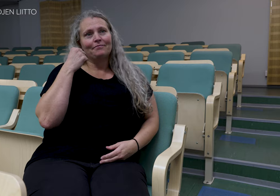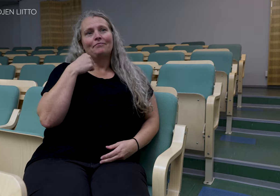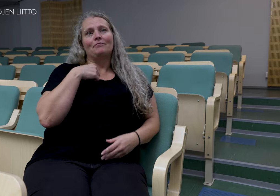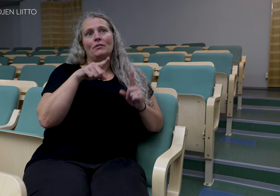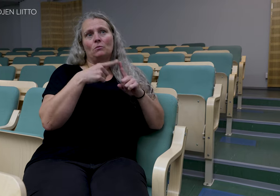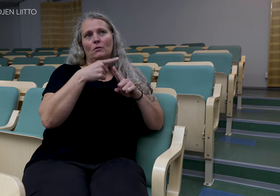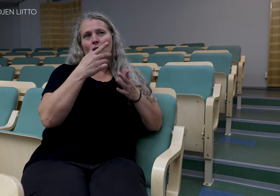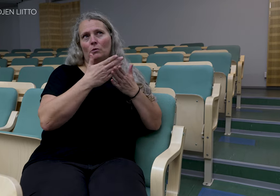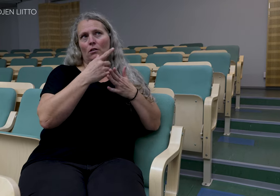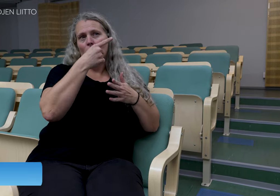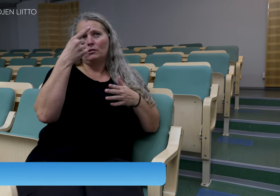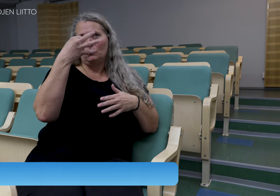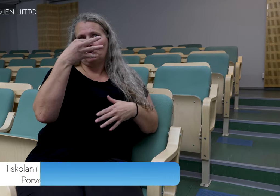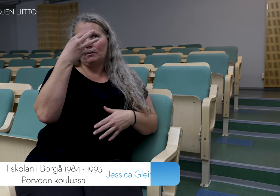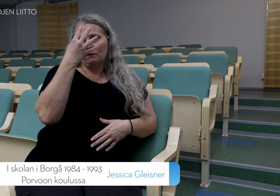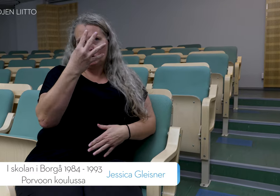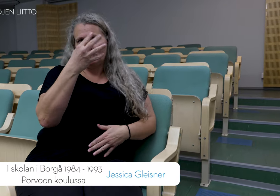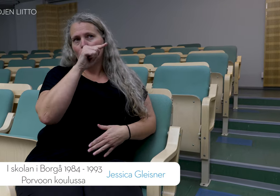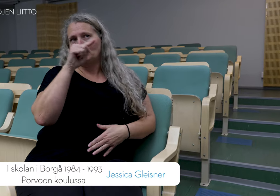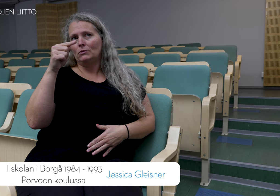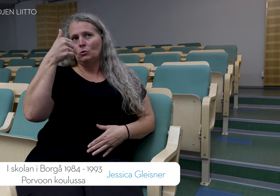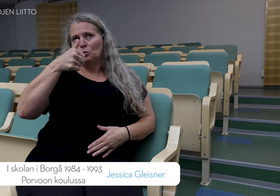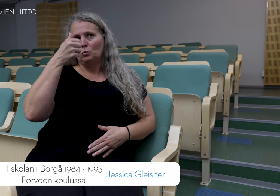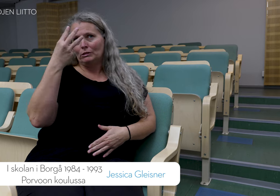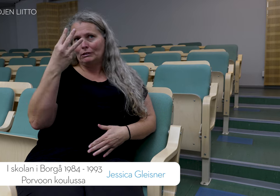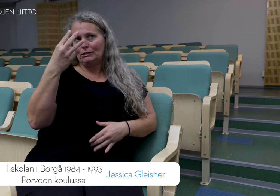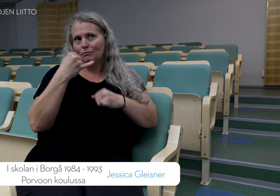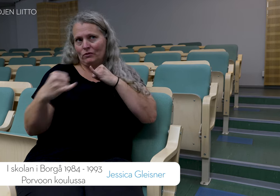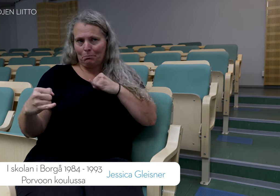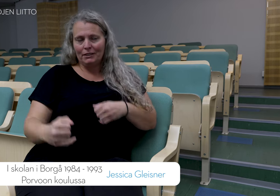Olin koulun oppilaana vuodesta 1984 vuoteen 1993.